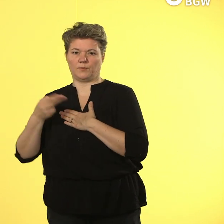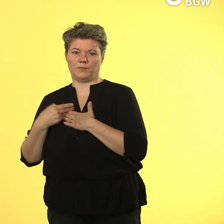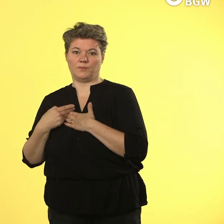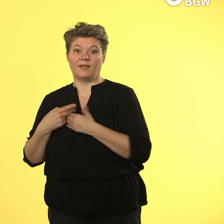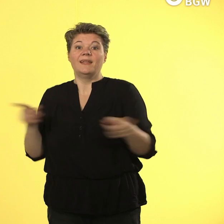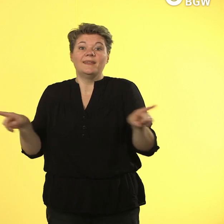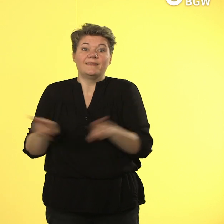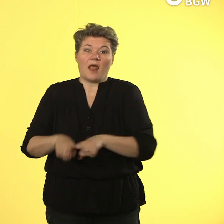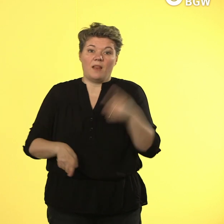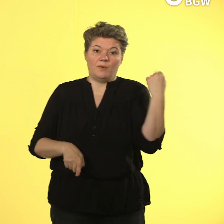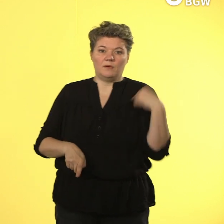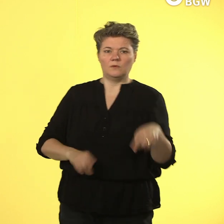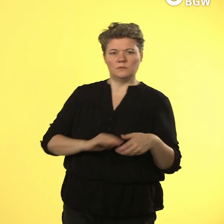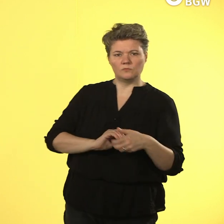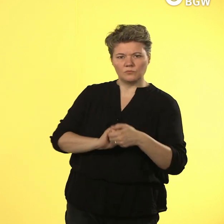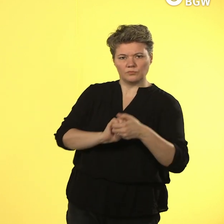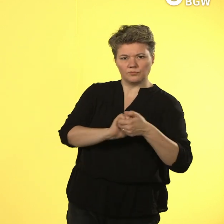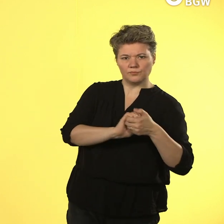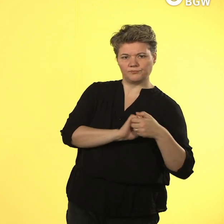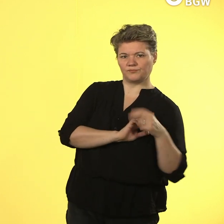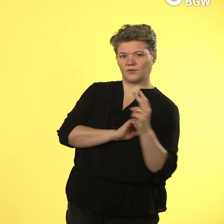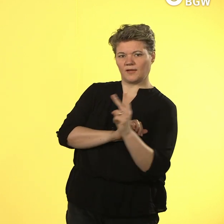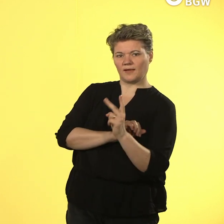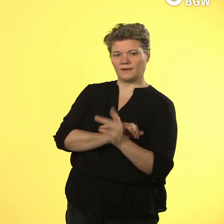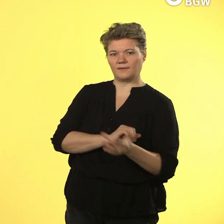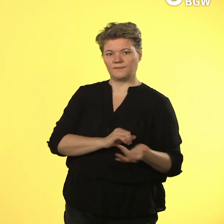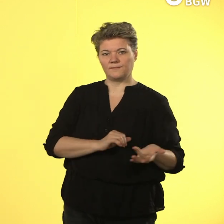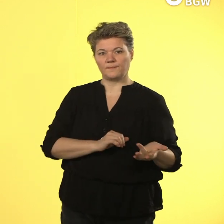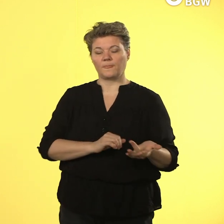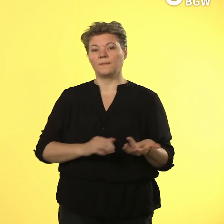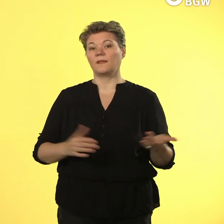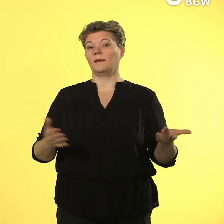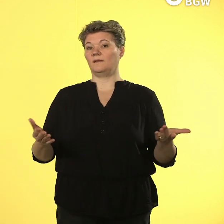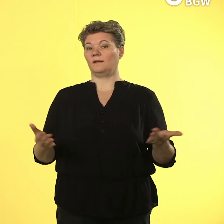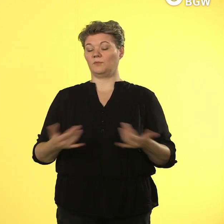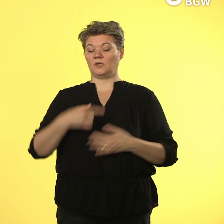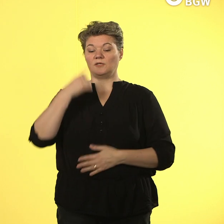Unsere Stressbewältigungs- möglichkeiten zusammen reichen nicht aus. Der Stress wird mehr, insbesondere meiner.